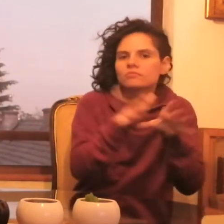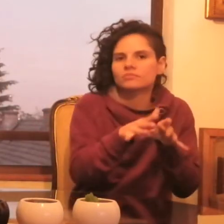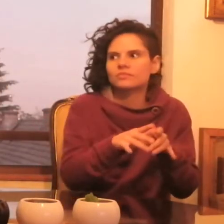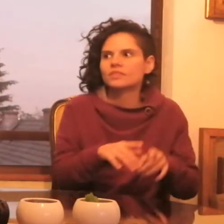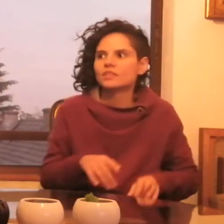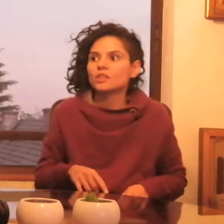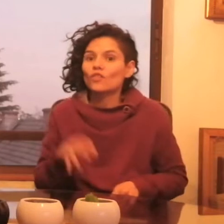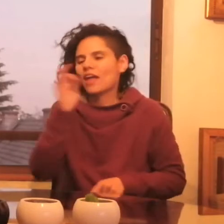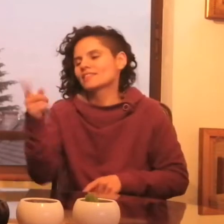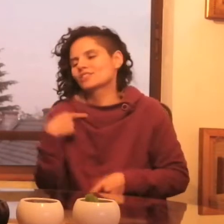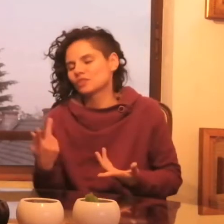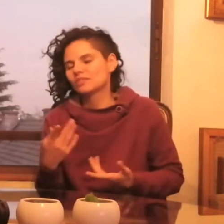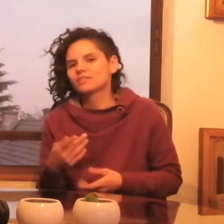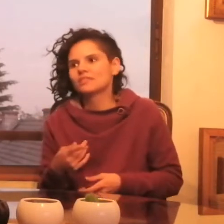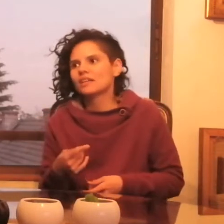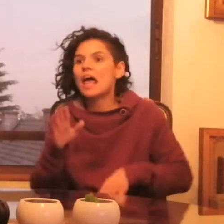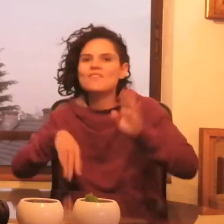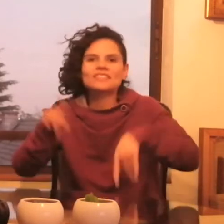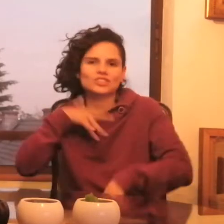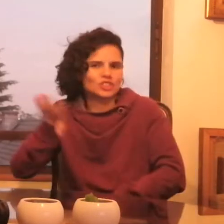porque claramente ella ni se da cuenta todo lo que hace